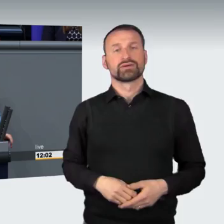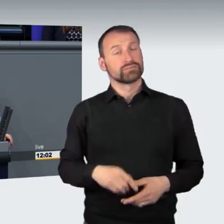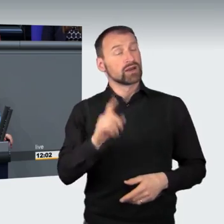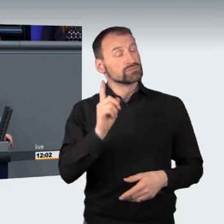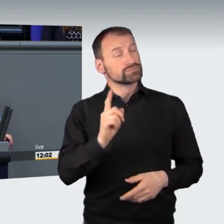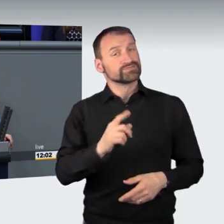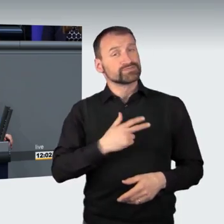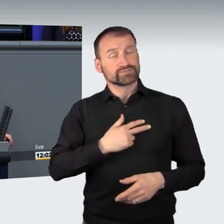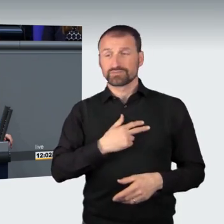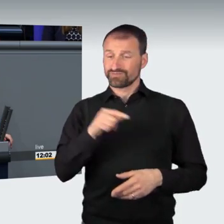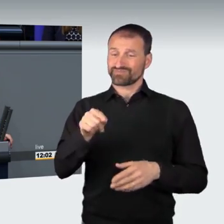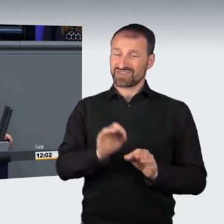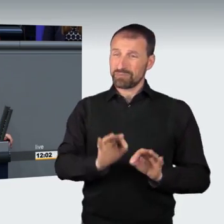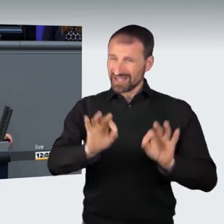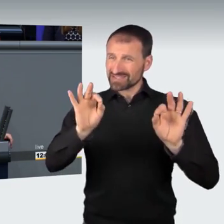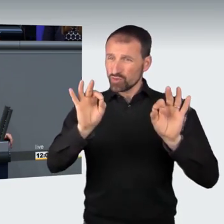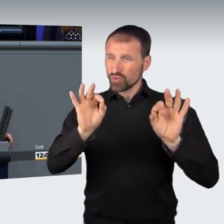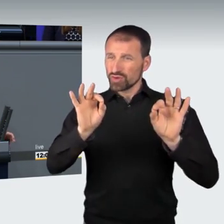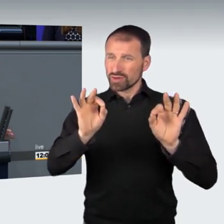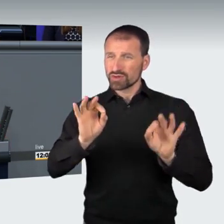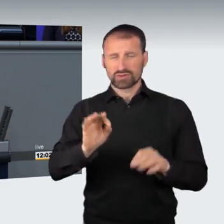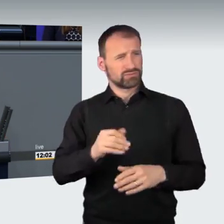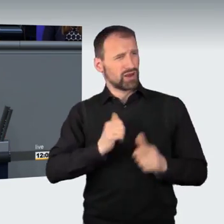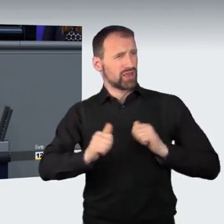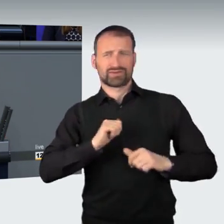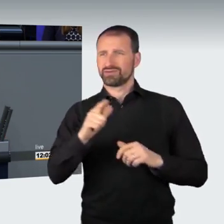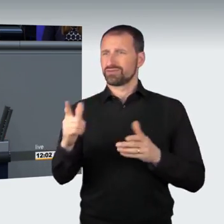einfach nicht in der Lage. Ich muss sagen: